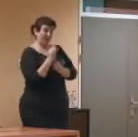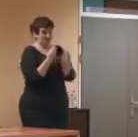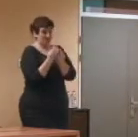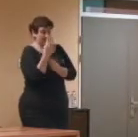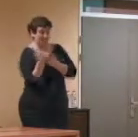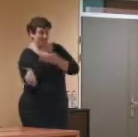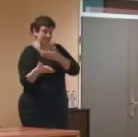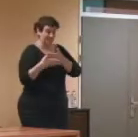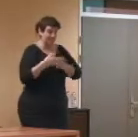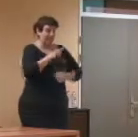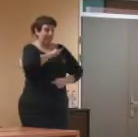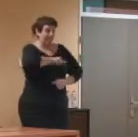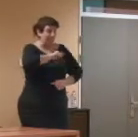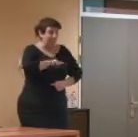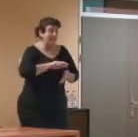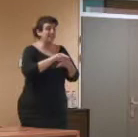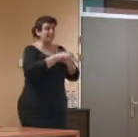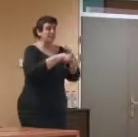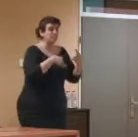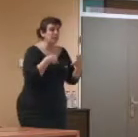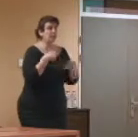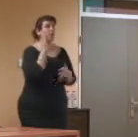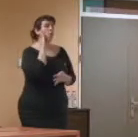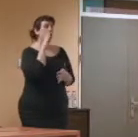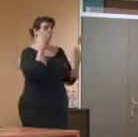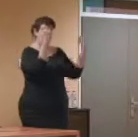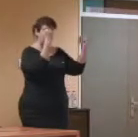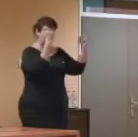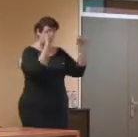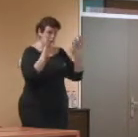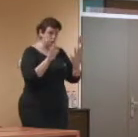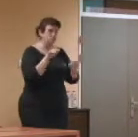"Ética, transparencia, adiós a la corrupción" considerando